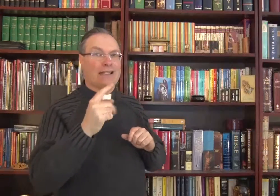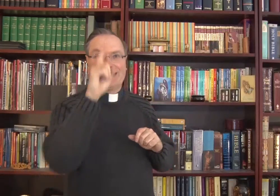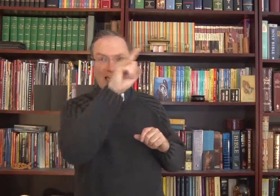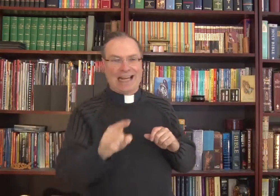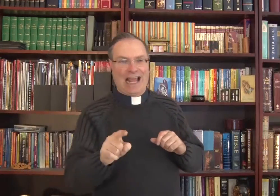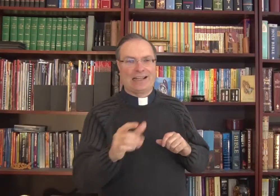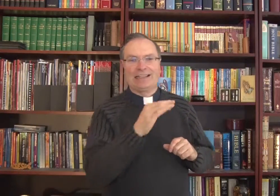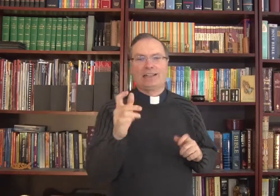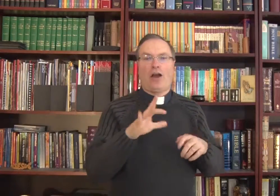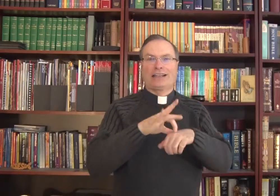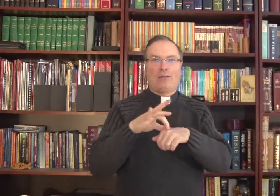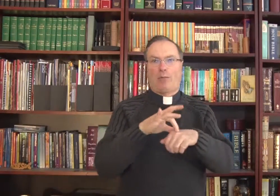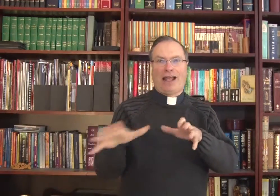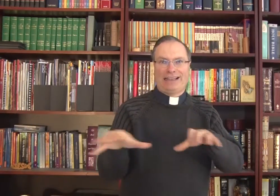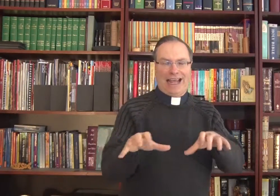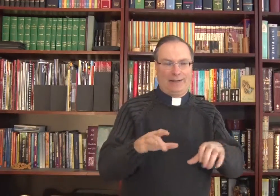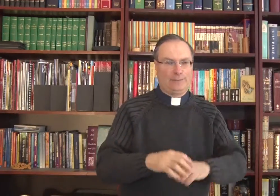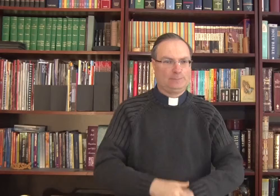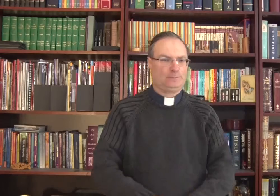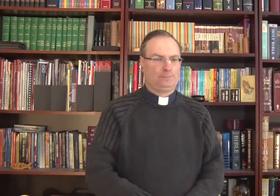des éclairs et un tremblement de terre.